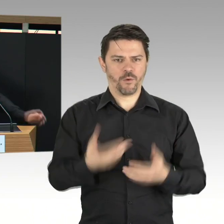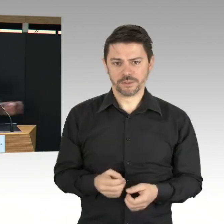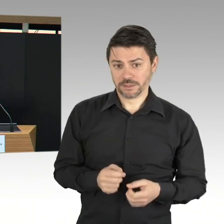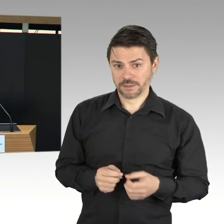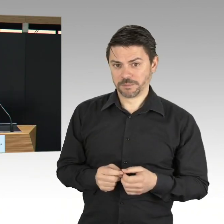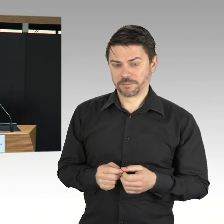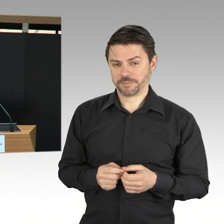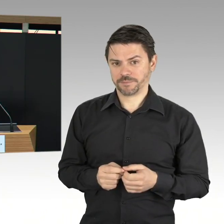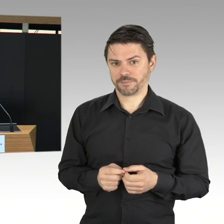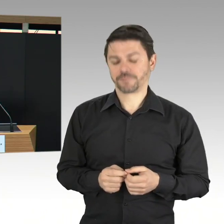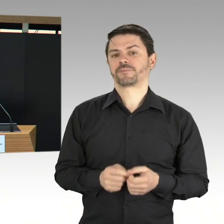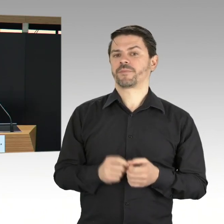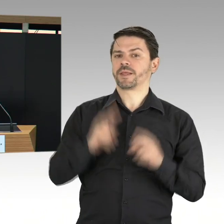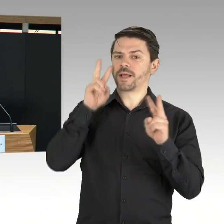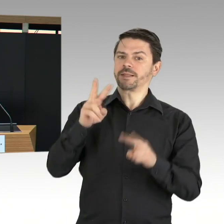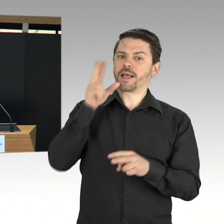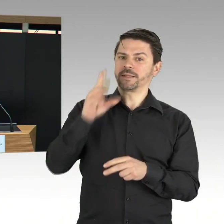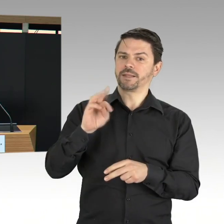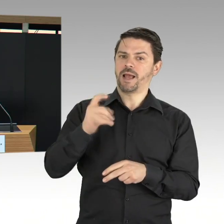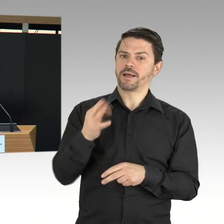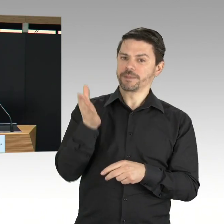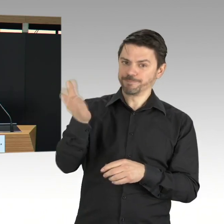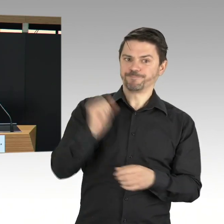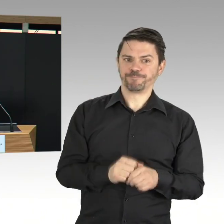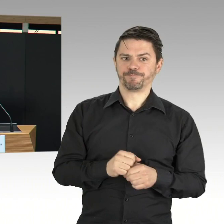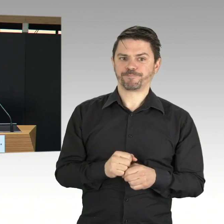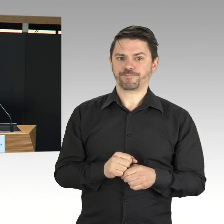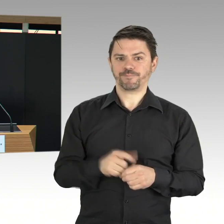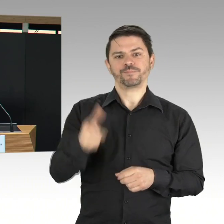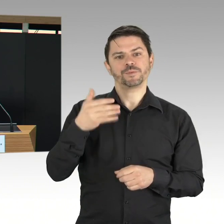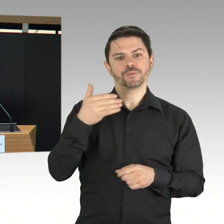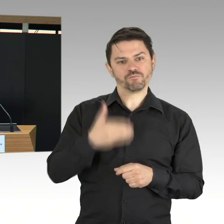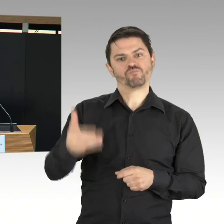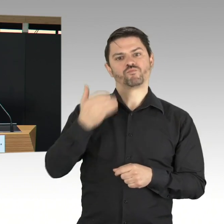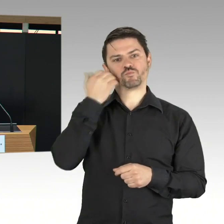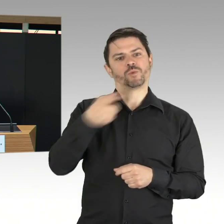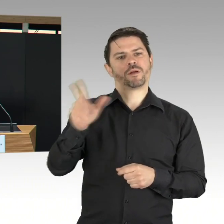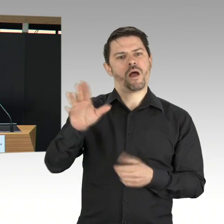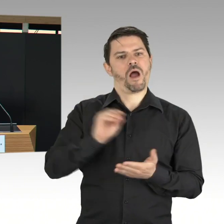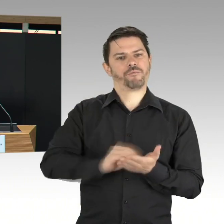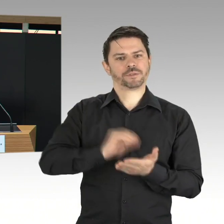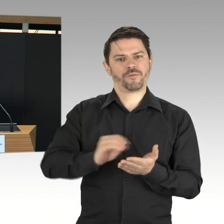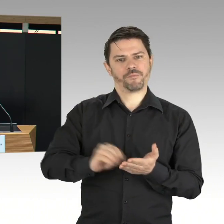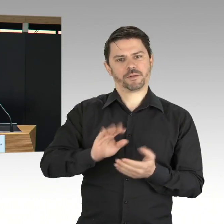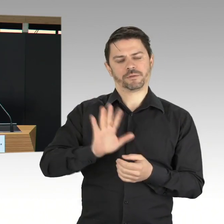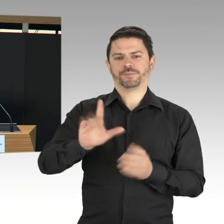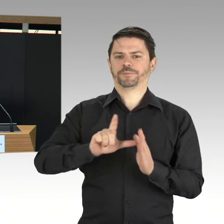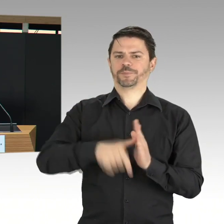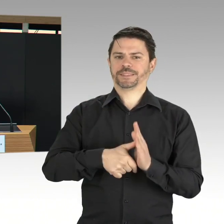Und deshalb wollen wir heute etwas für Mieterinnen und Mieter tun und das ist genau der richtige Schritt.